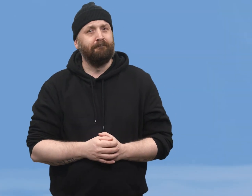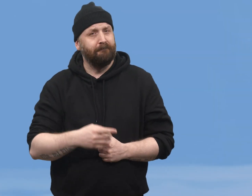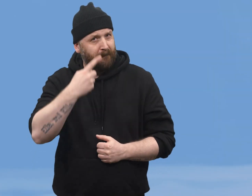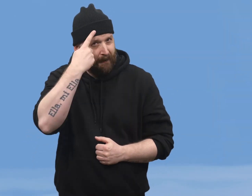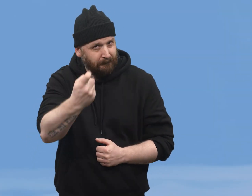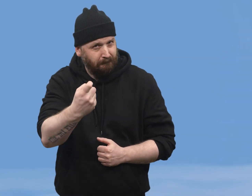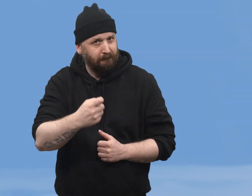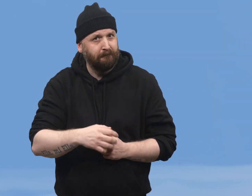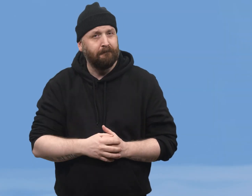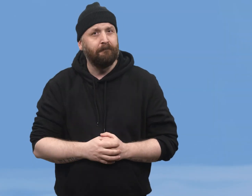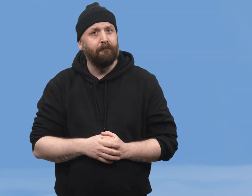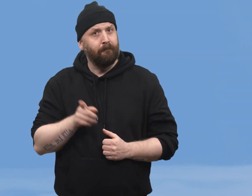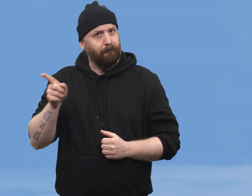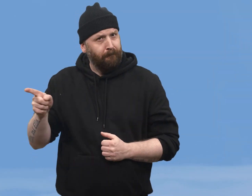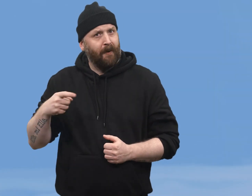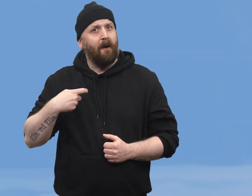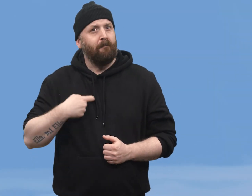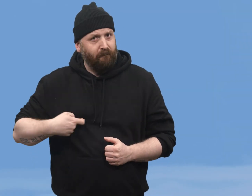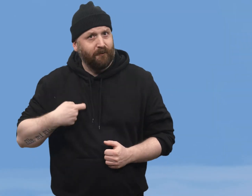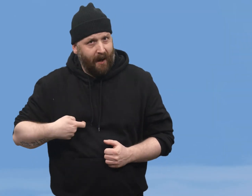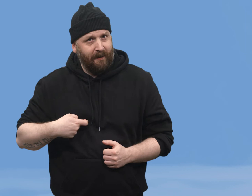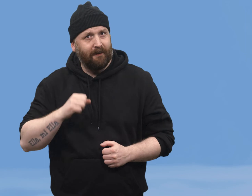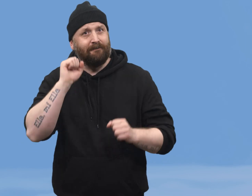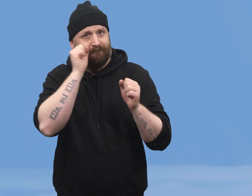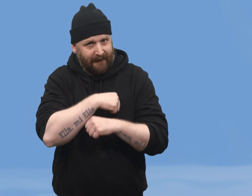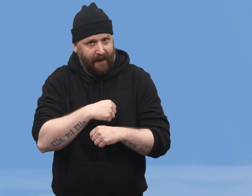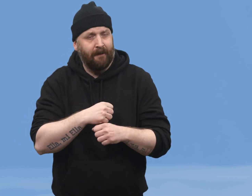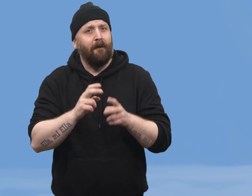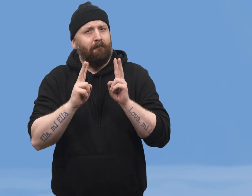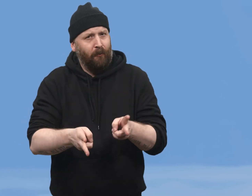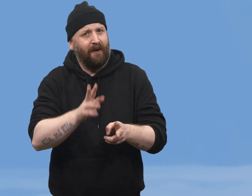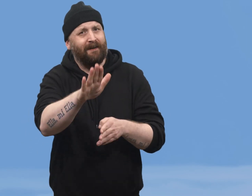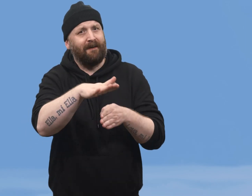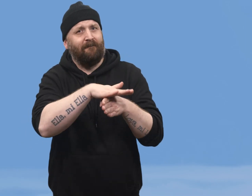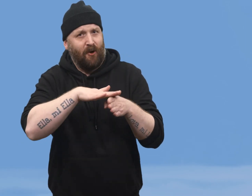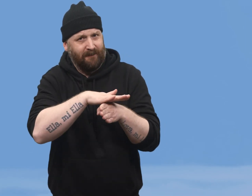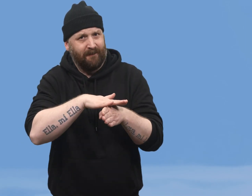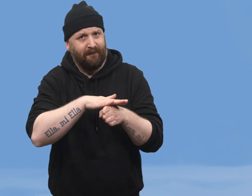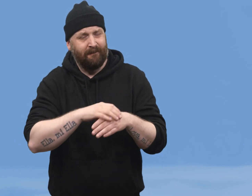Husk! Dette er profesjonelle svindlere som spiller på dine følelser.